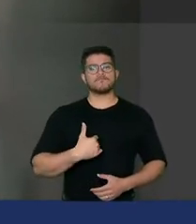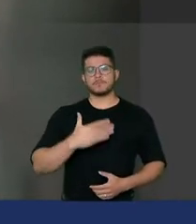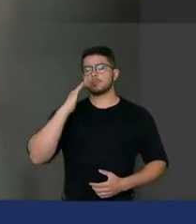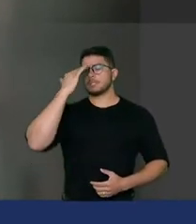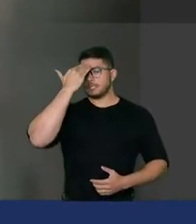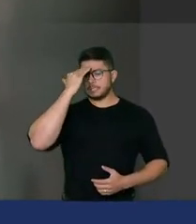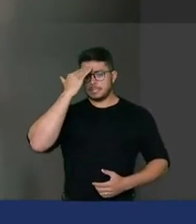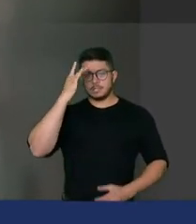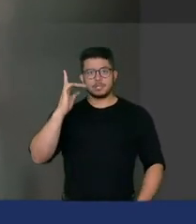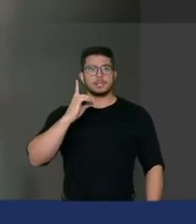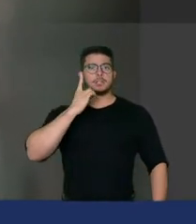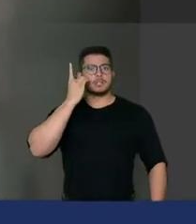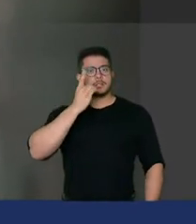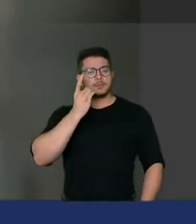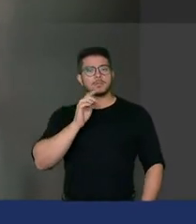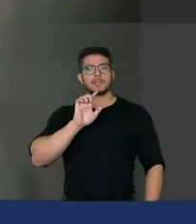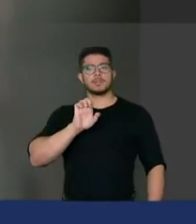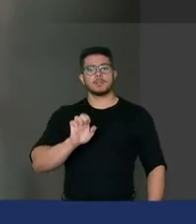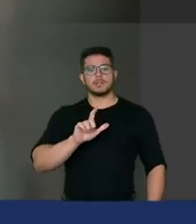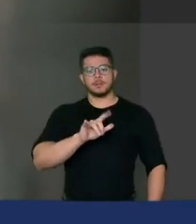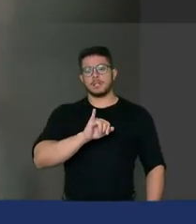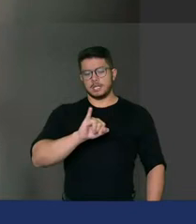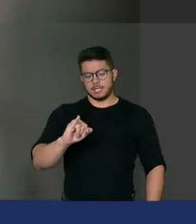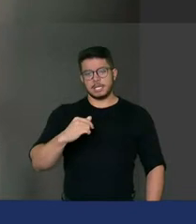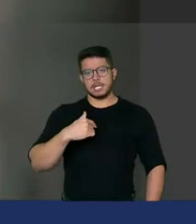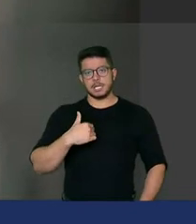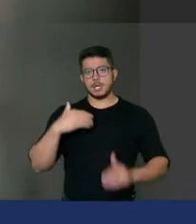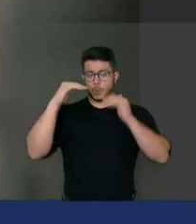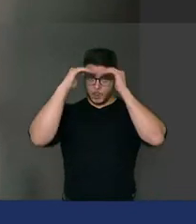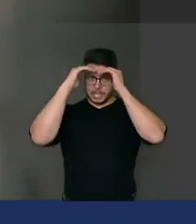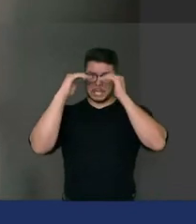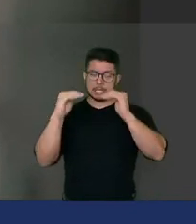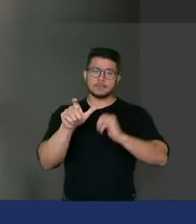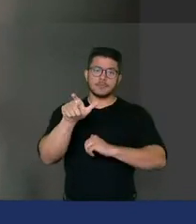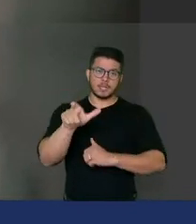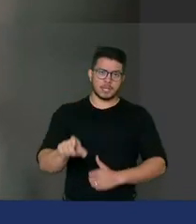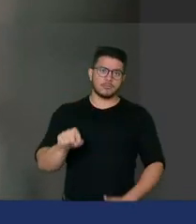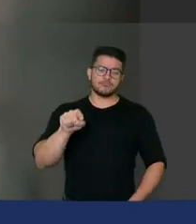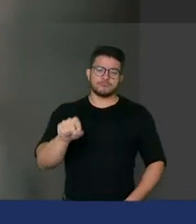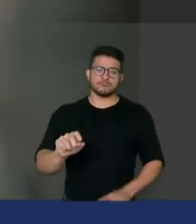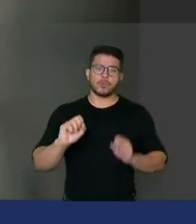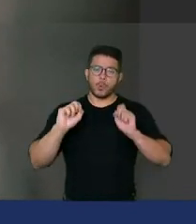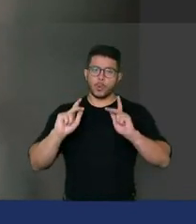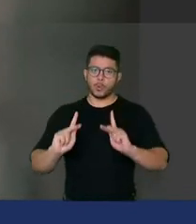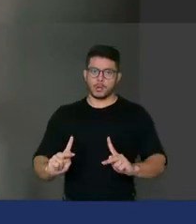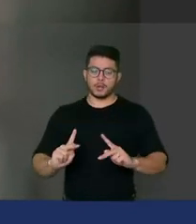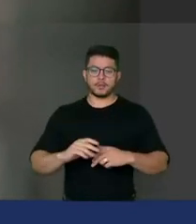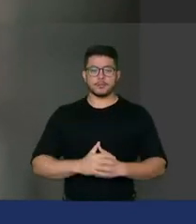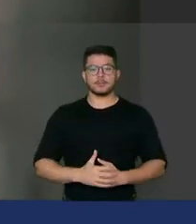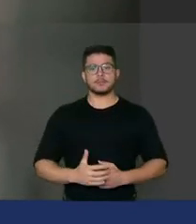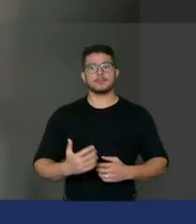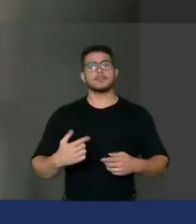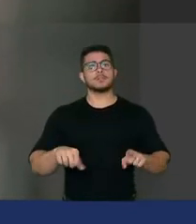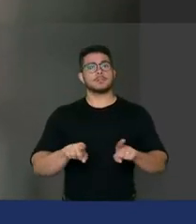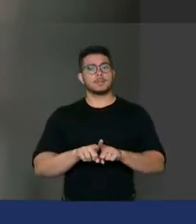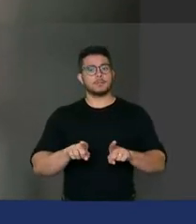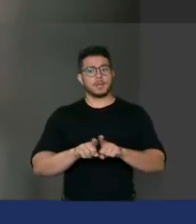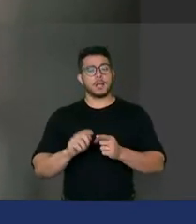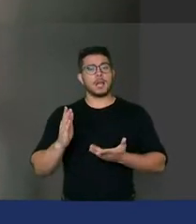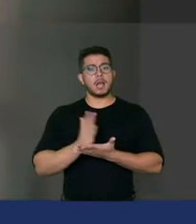BRITO. [DEP. CELSO]: EU CONSIDERO AS PONDERAÇÕES DO DEPUTADO ELI, EU IMAGINO QUE